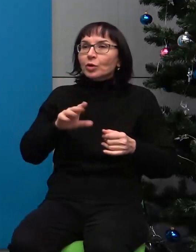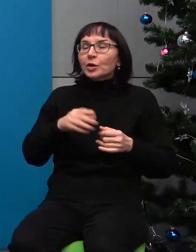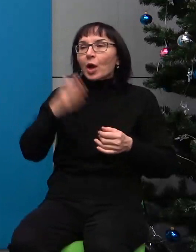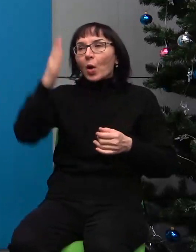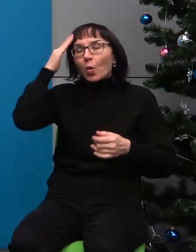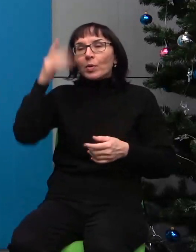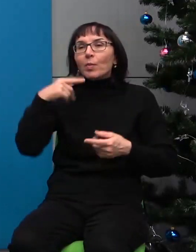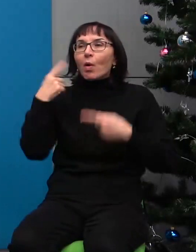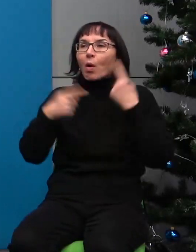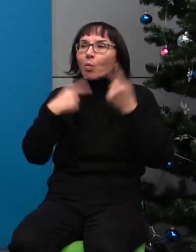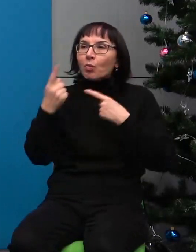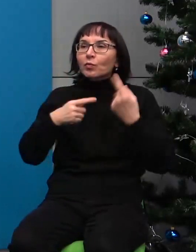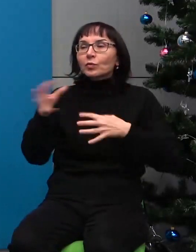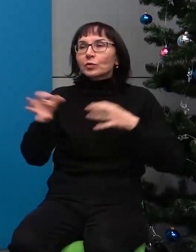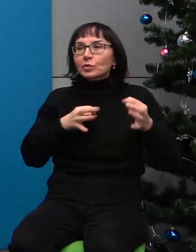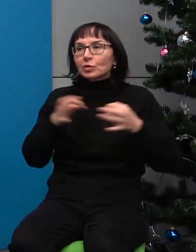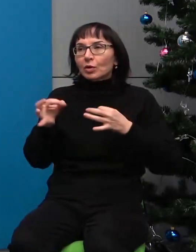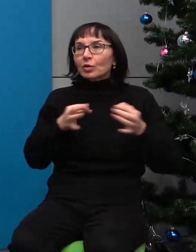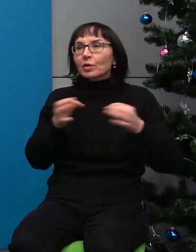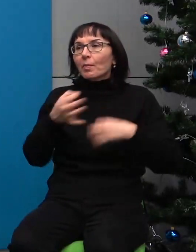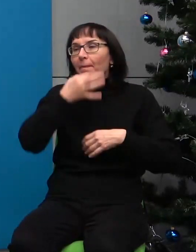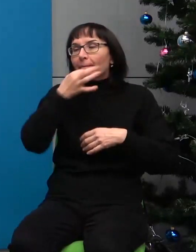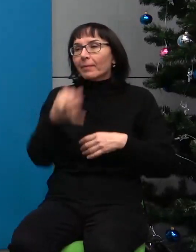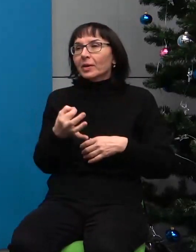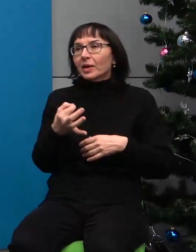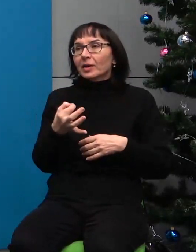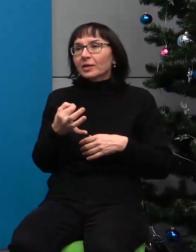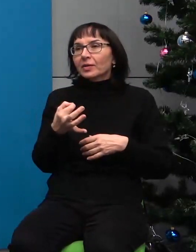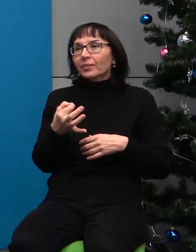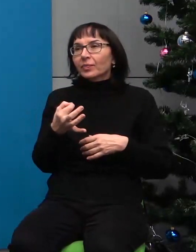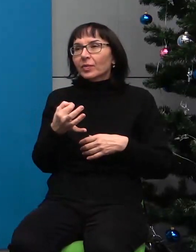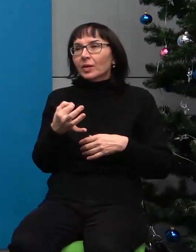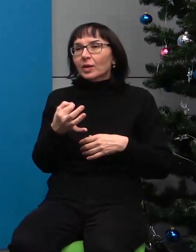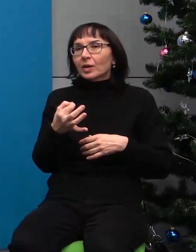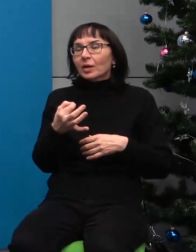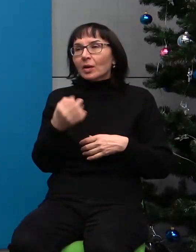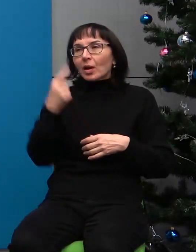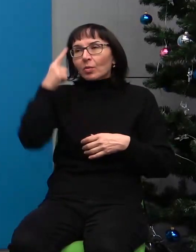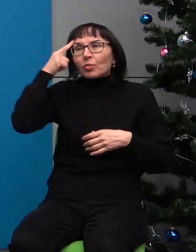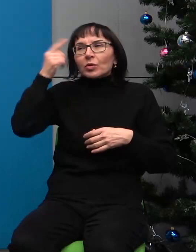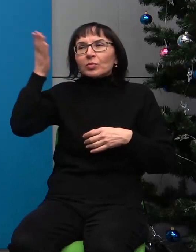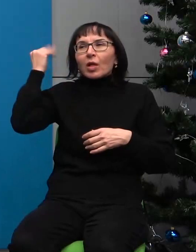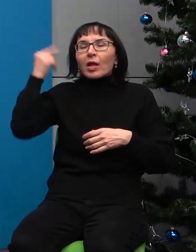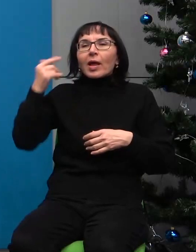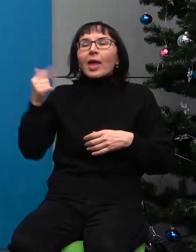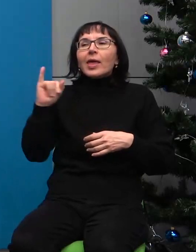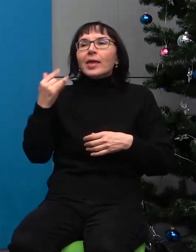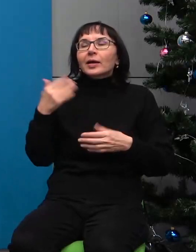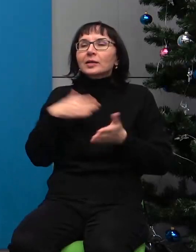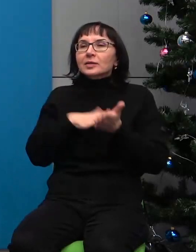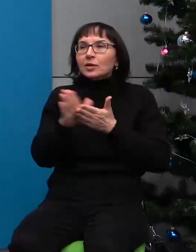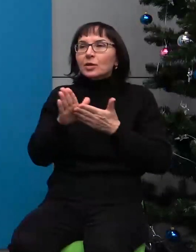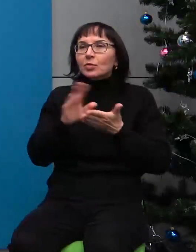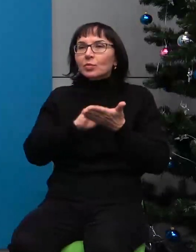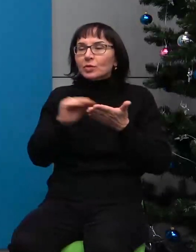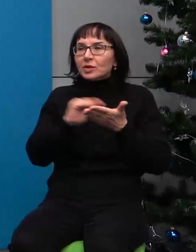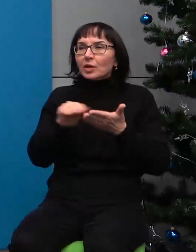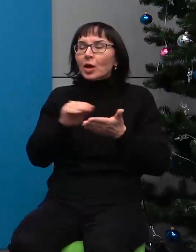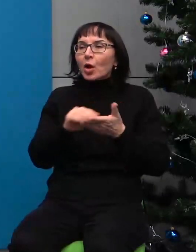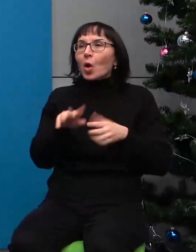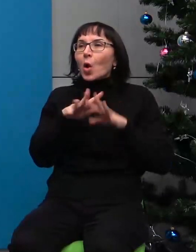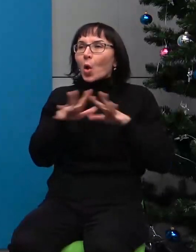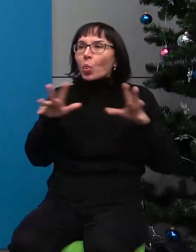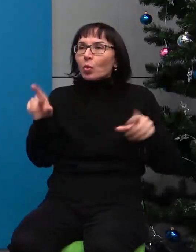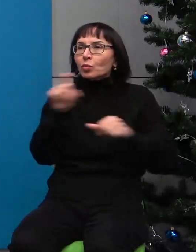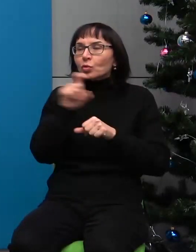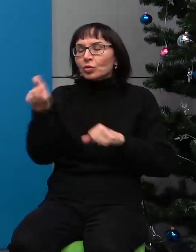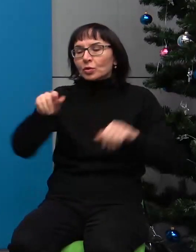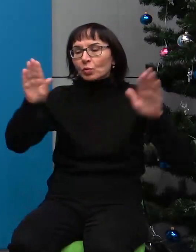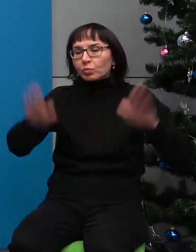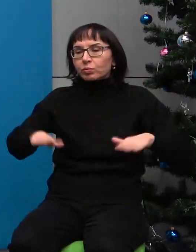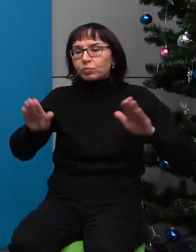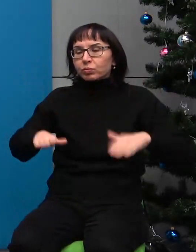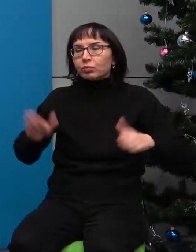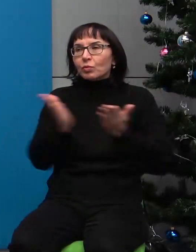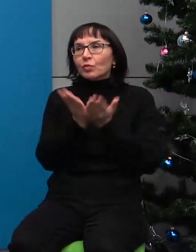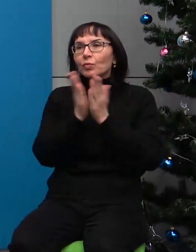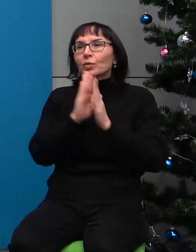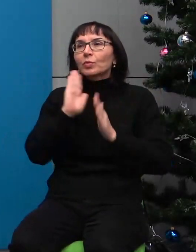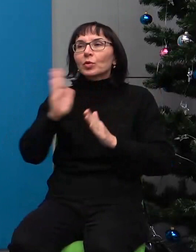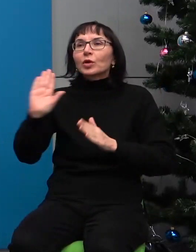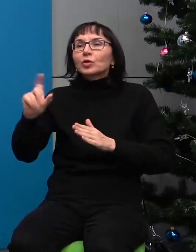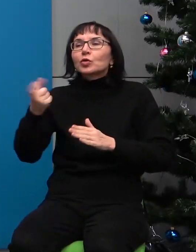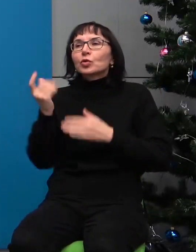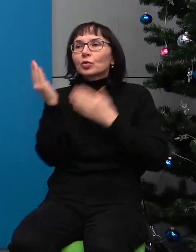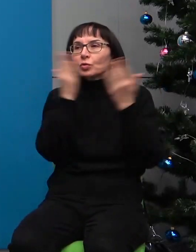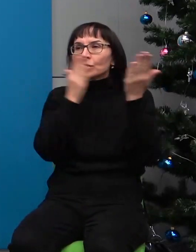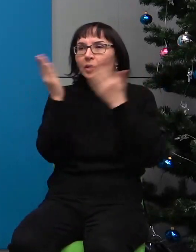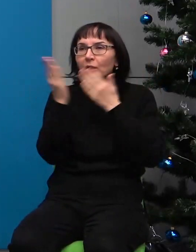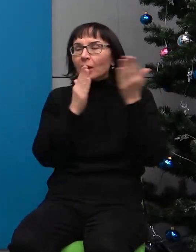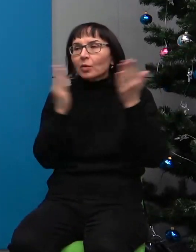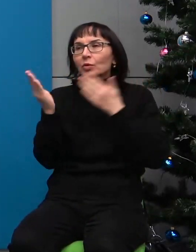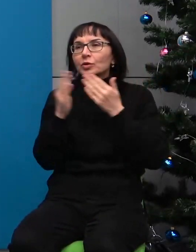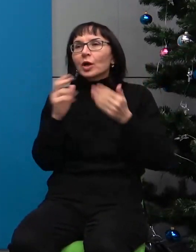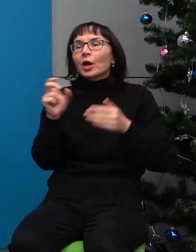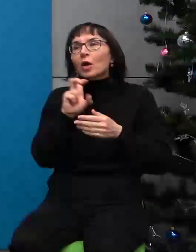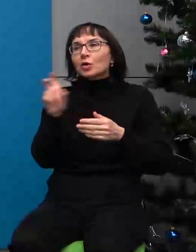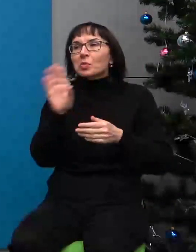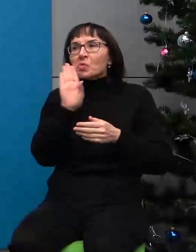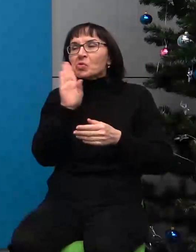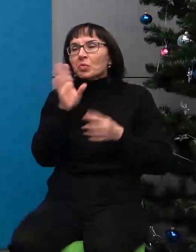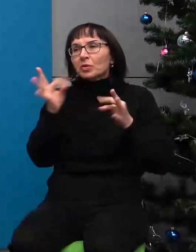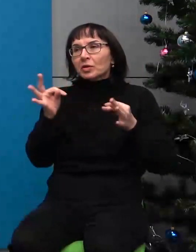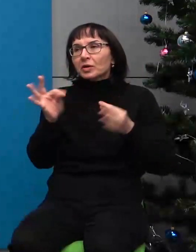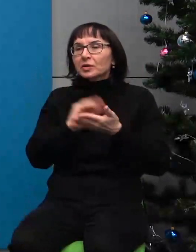Teraz pytanie, sięgniemy znowu trochę w przeszłość, jak się zaczęło twoje pisanie? Spędziłeś dużo czasu w bibliotece, co czytałeś i czy miało to bezpośrednie przełożenie na to, co piszesz?